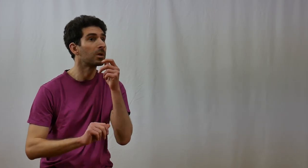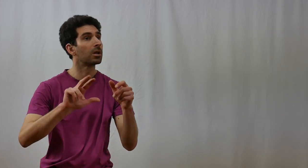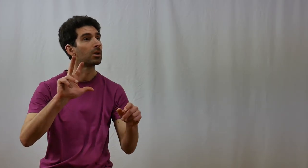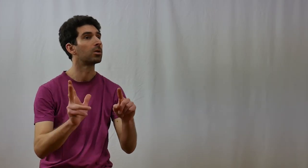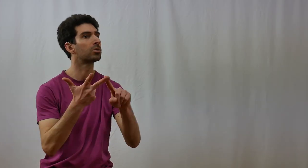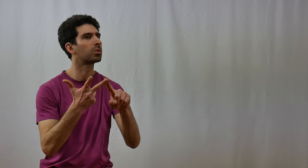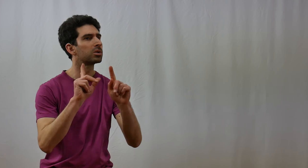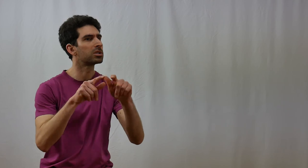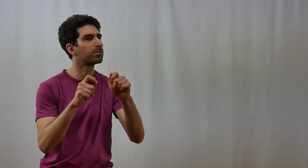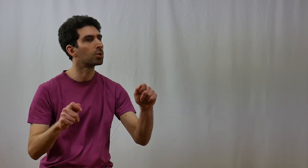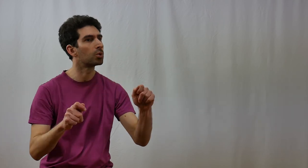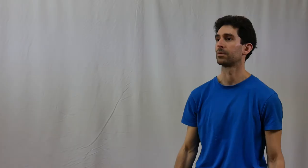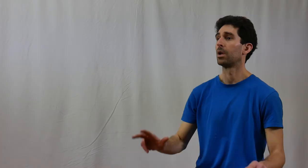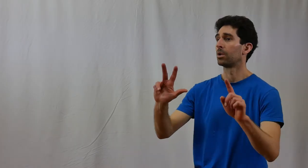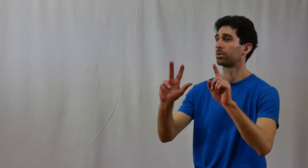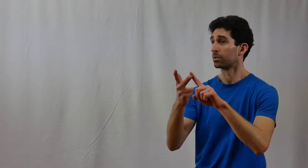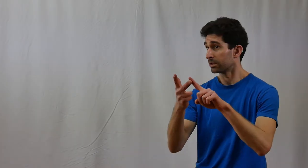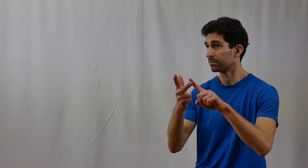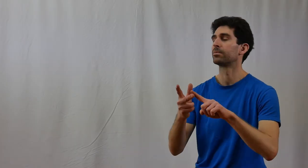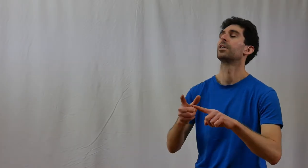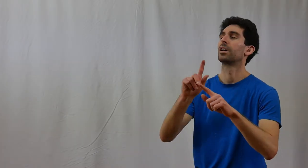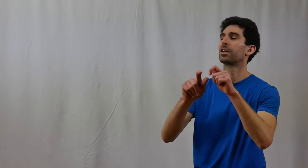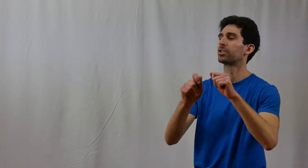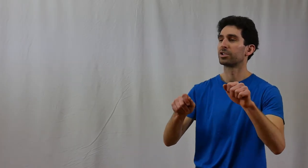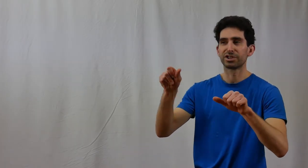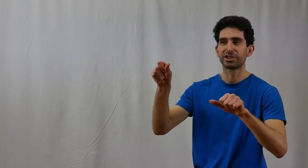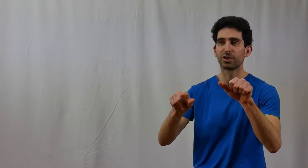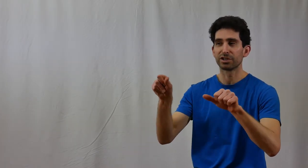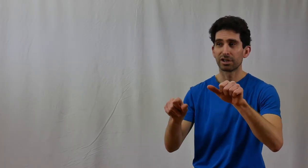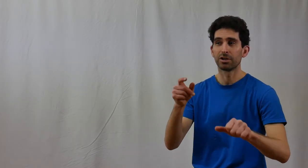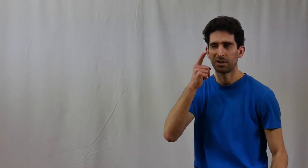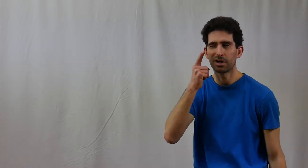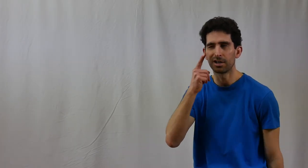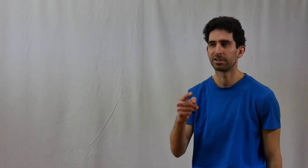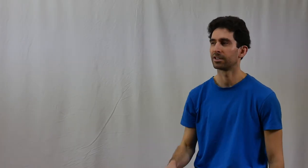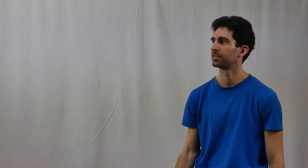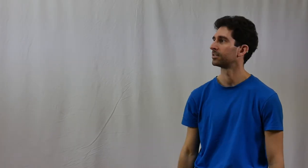Et le troisième noeud ? Le troisième, c'est le noeud de chirurgien. Regarde.